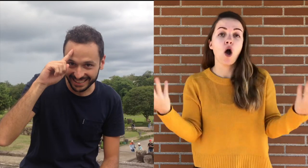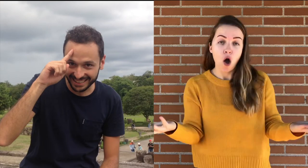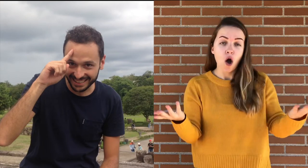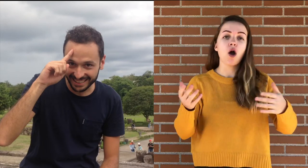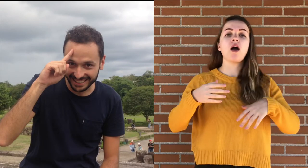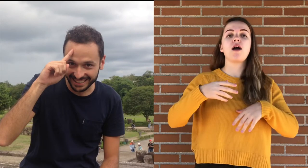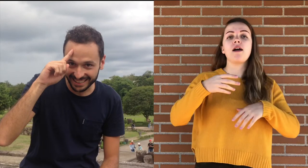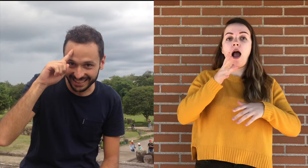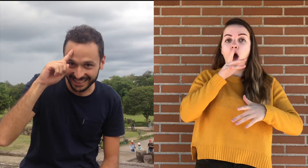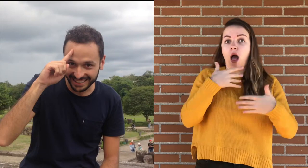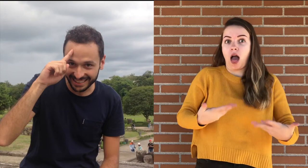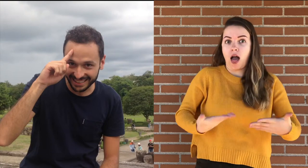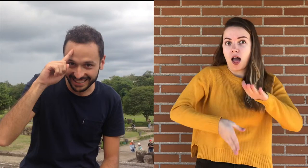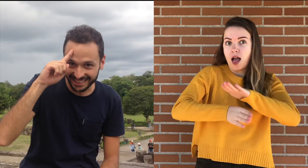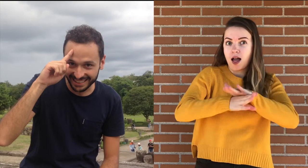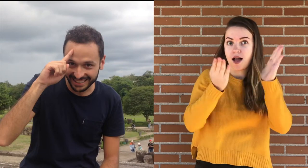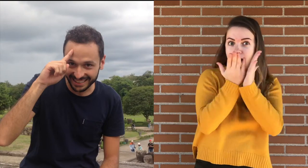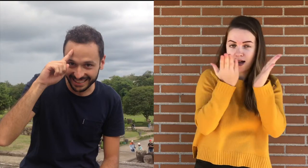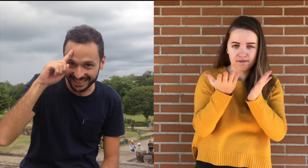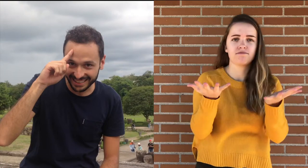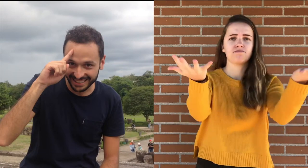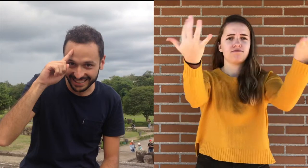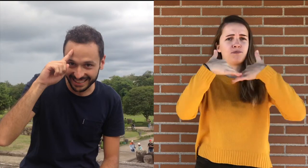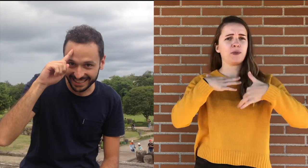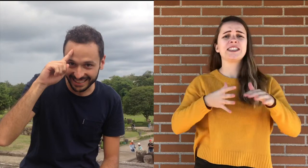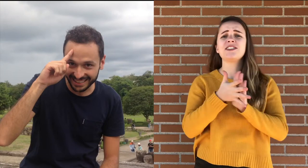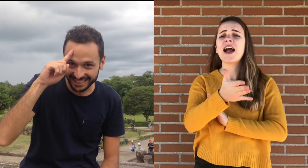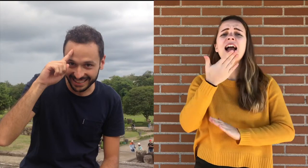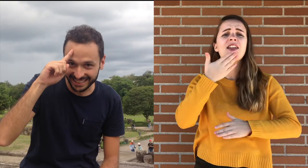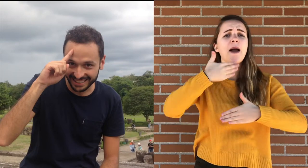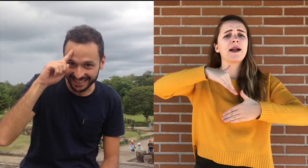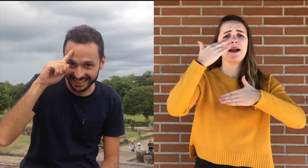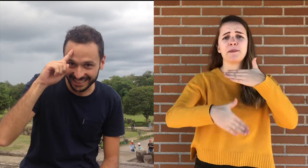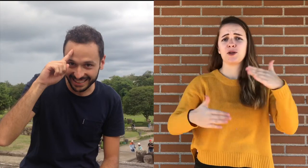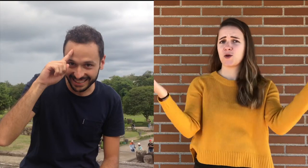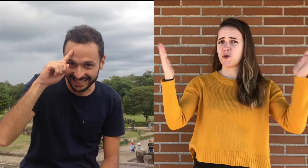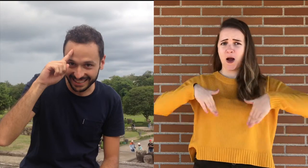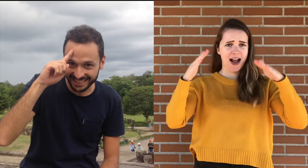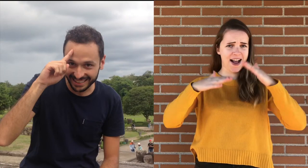o estén estudiando actualmente, lo que significa que no hay límite de edad.